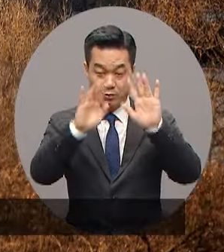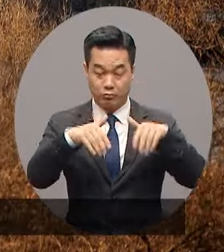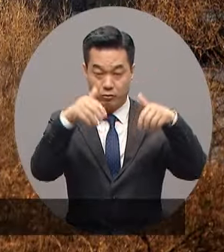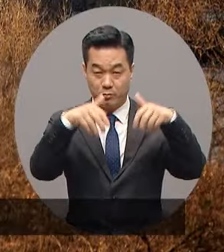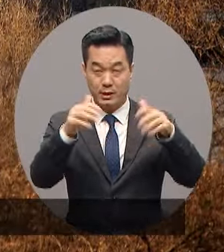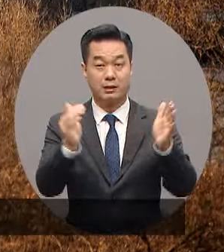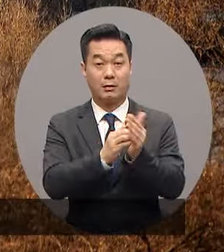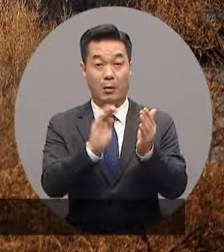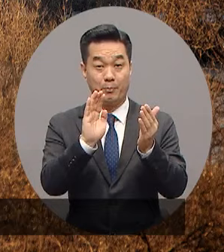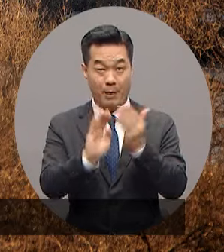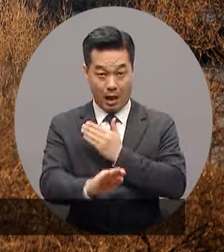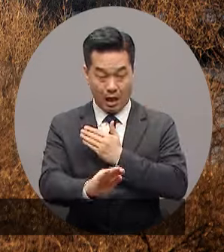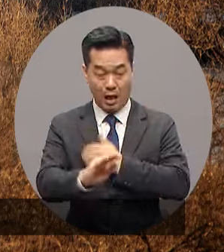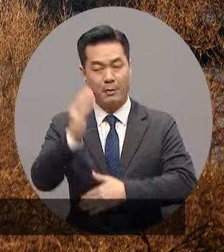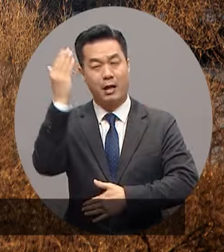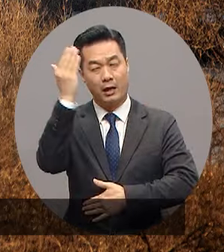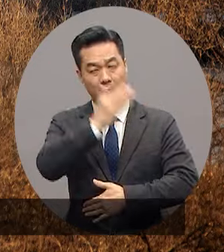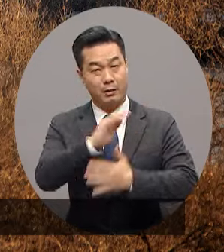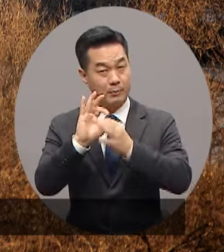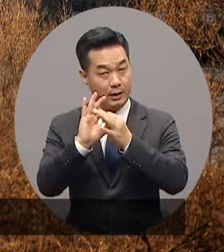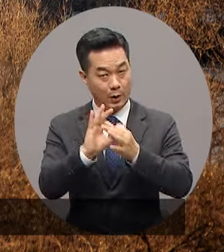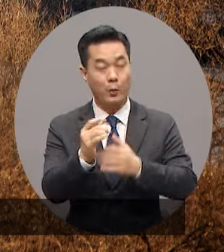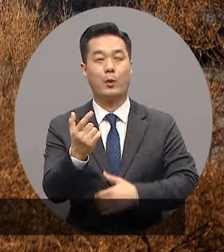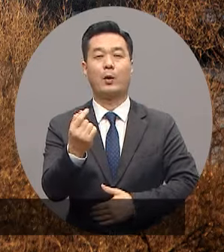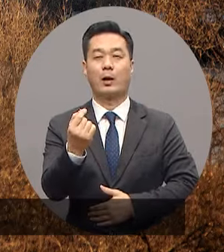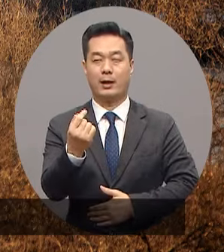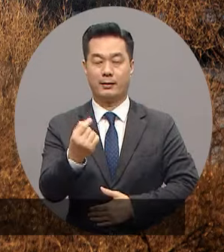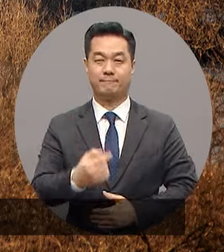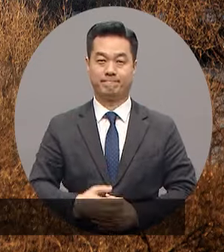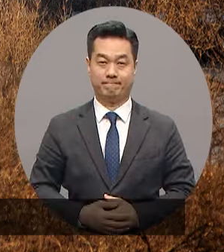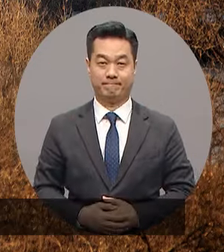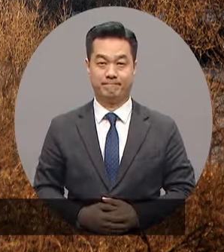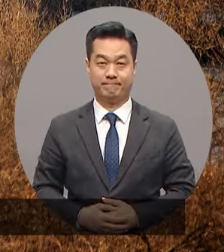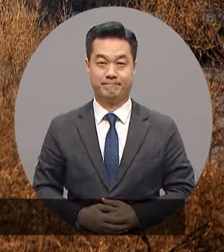이번 눈, 비가 그치고 나면 당분간 맑은 하늘이 이어질 전망입니다. 지금까지 기상센터였습니다.